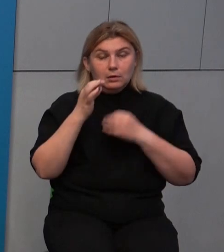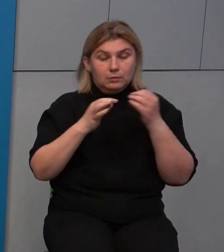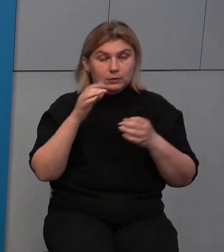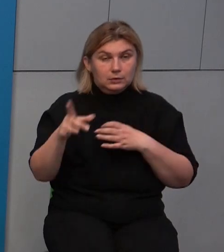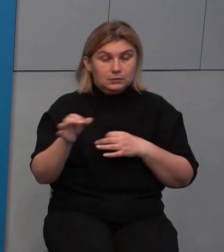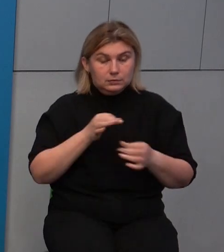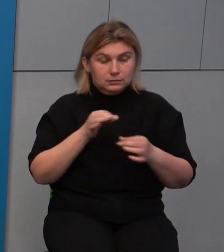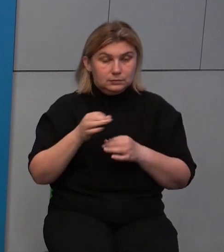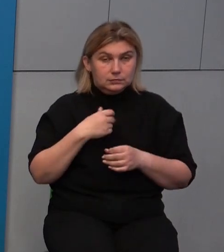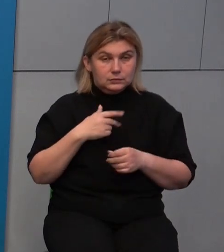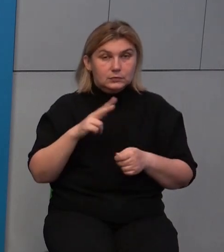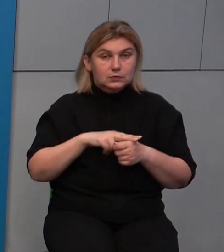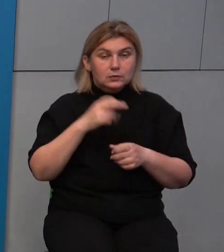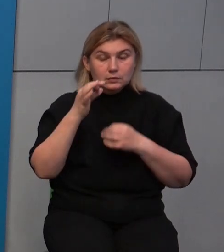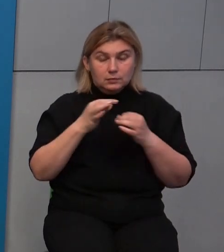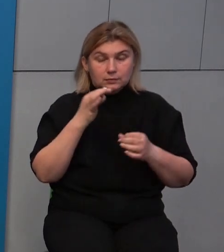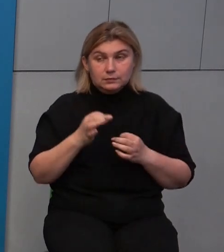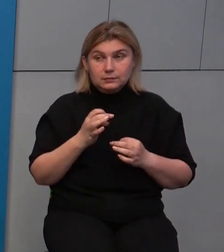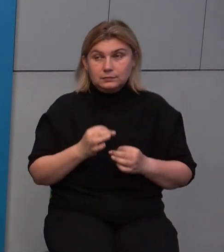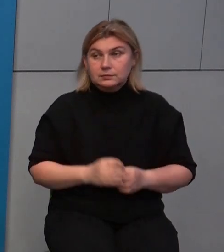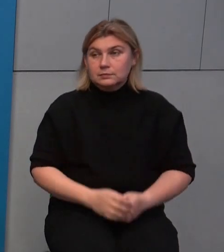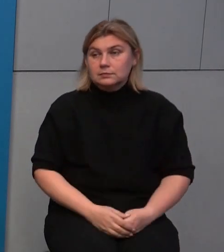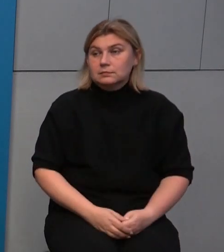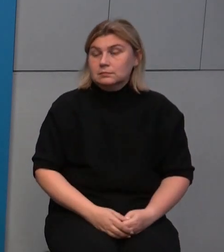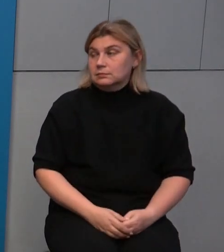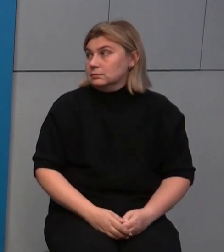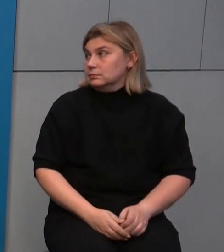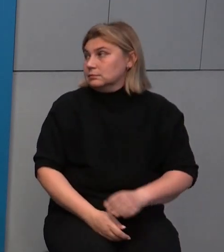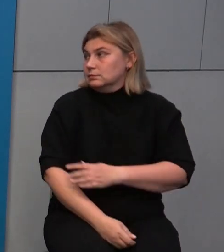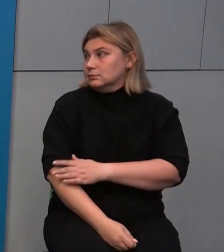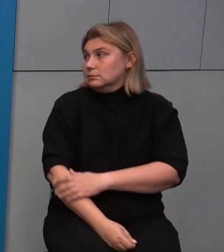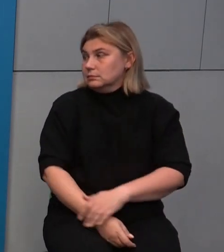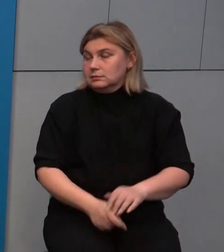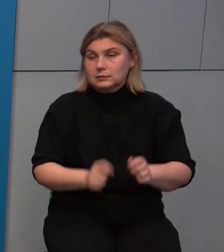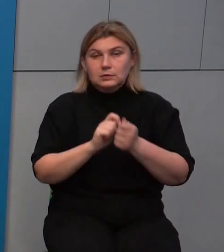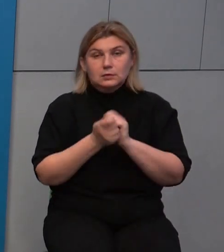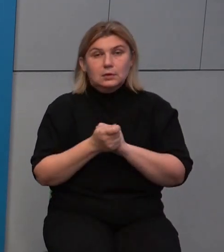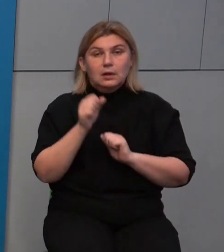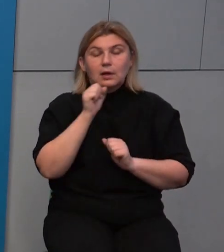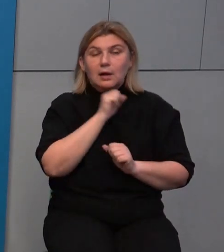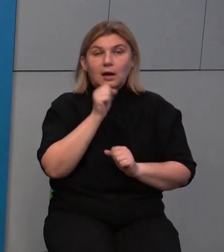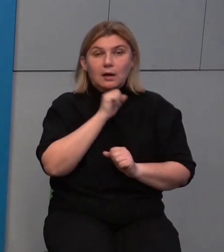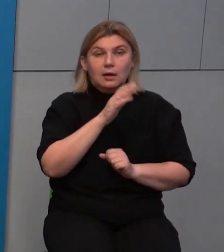o której ja państwu opowiadam, przerodziło się w archiwum dokumentujące